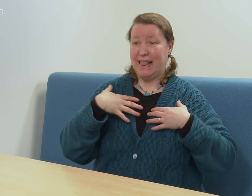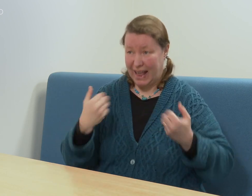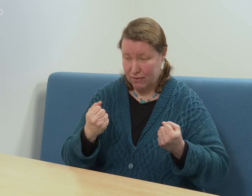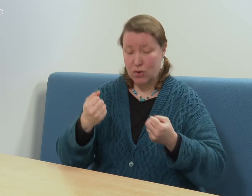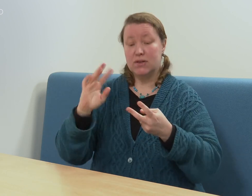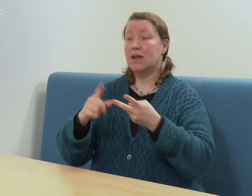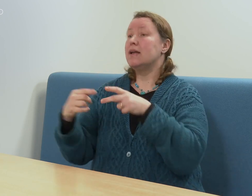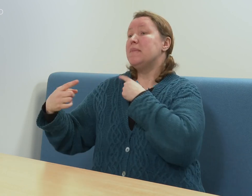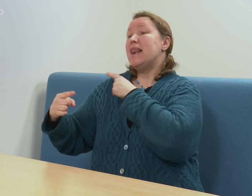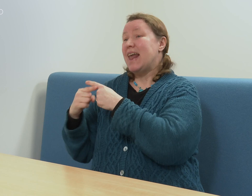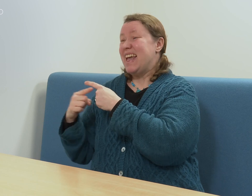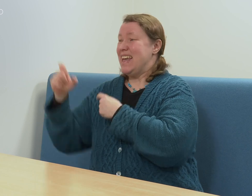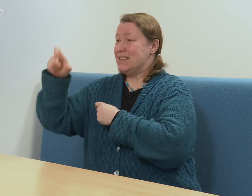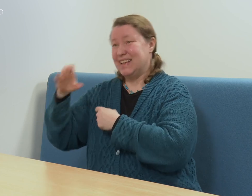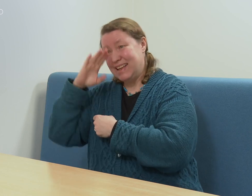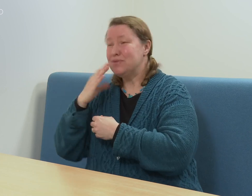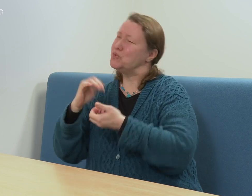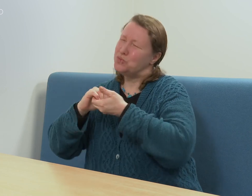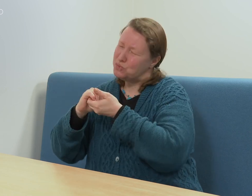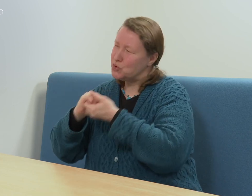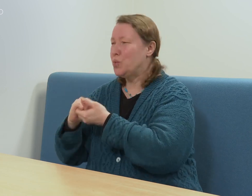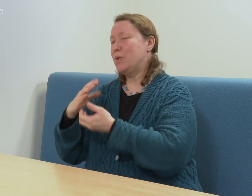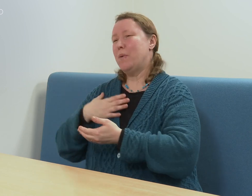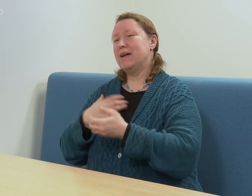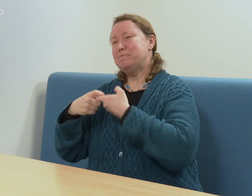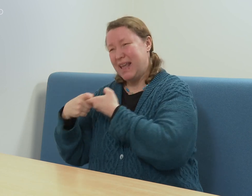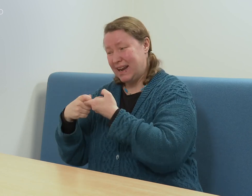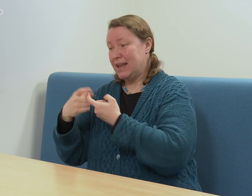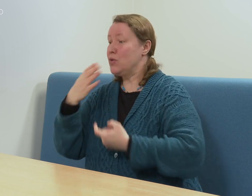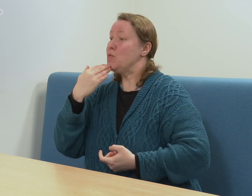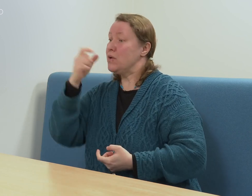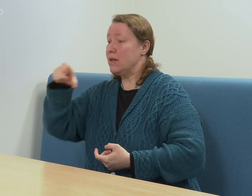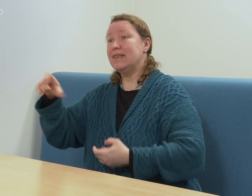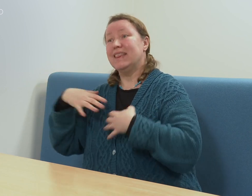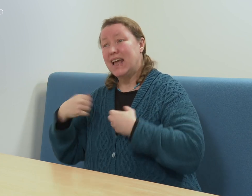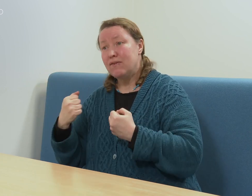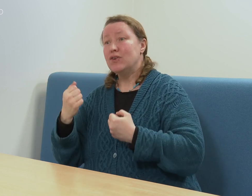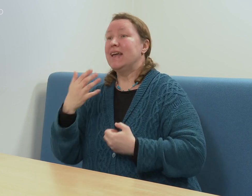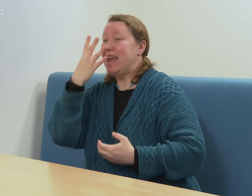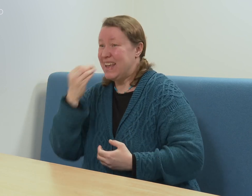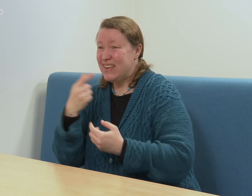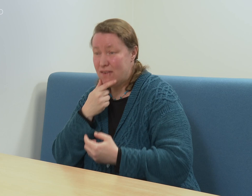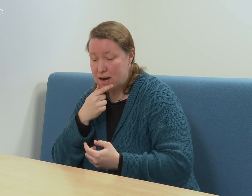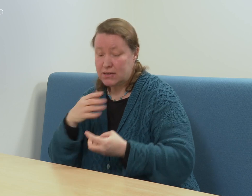tai terveyteen tai läheisen ihmisen henkeen tai terveyteen -